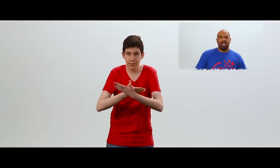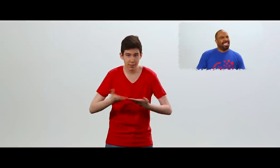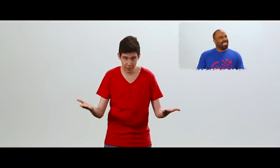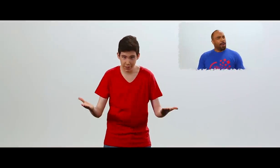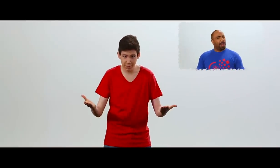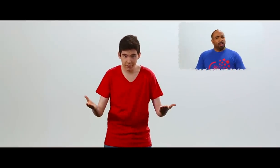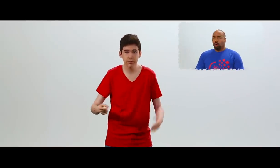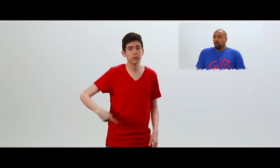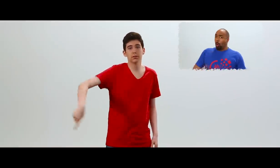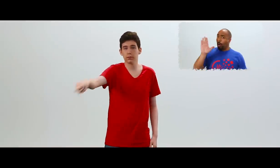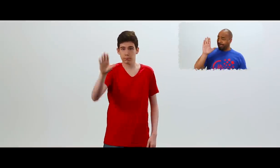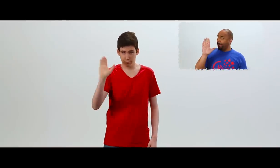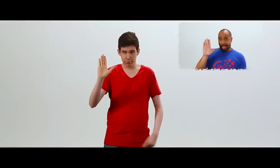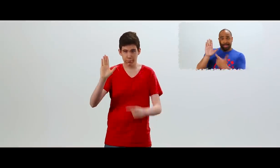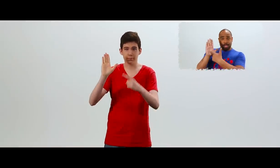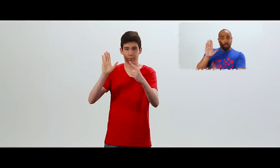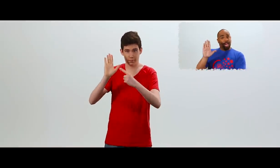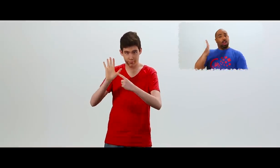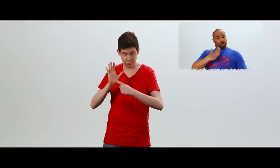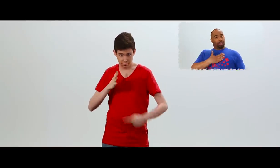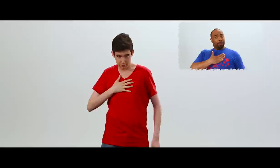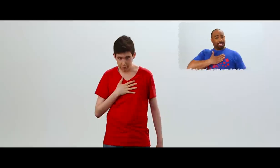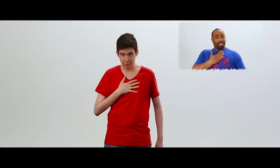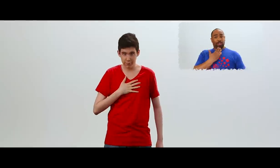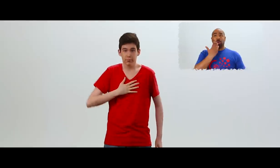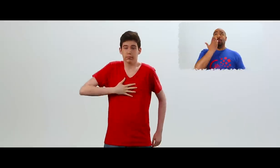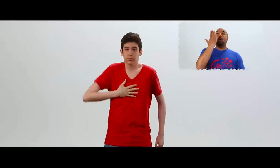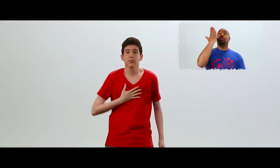Alors c'est simple tu prends ta main tu la colle sur ta poitrine et tu pousses vers le haut